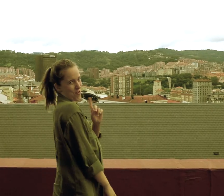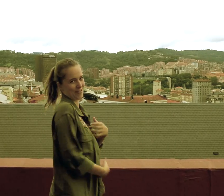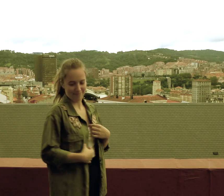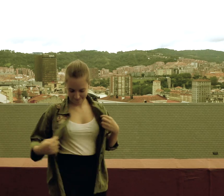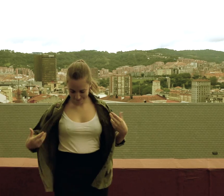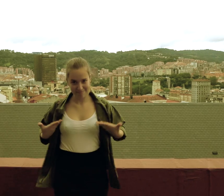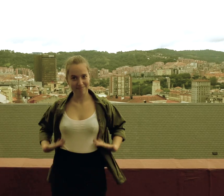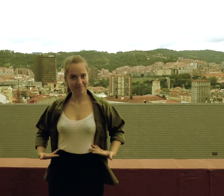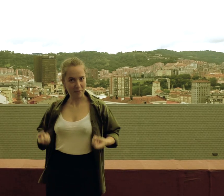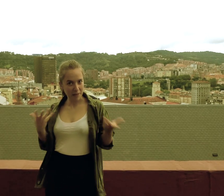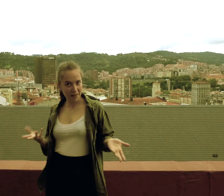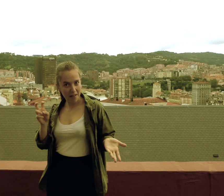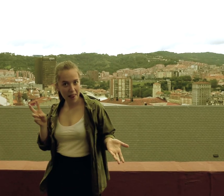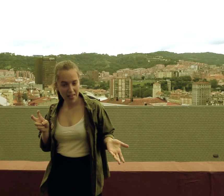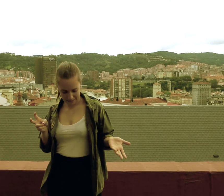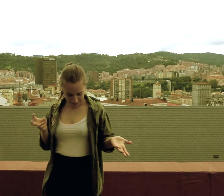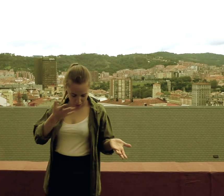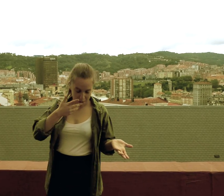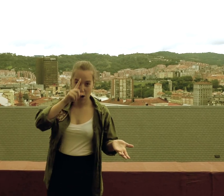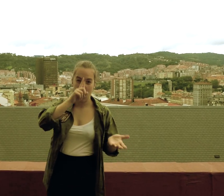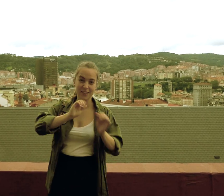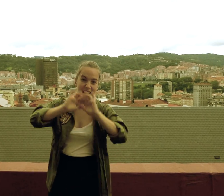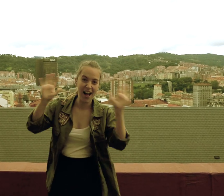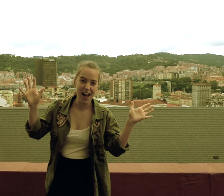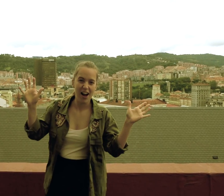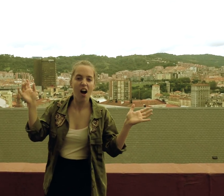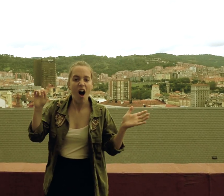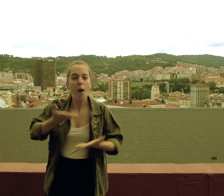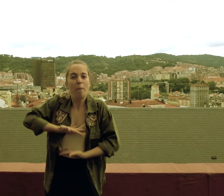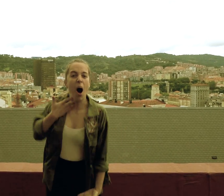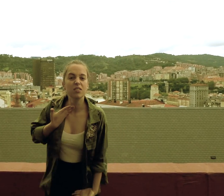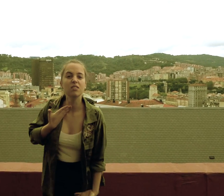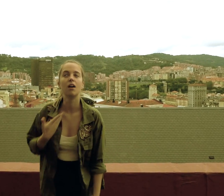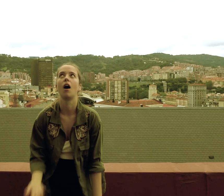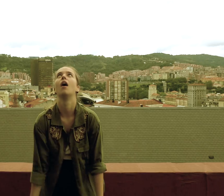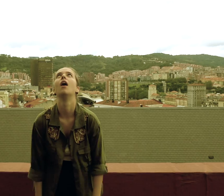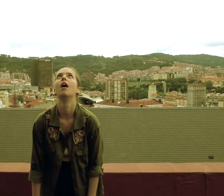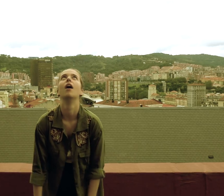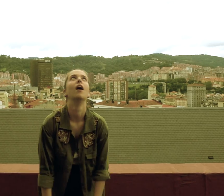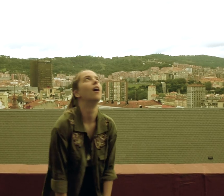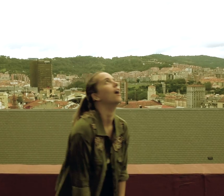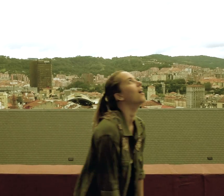Noo, ¿dentro está bien? Es un tirante de color rosa muy claro... ¿Ah no? ¿He de vestir algo más visible? ¿Más grande y amplio? Jooee...